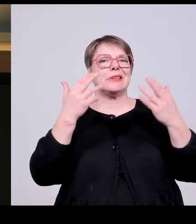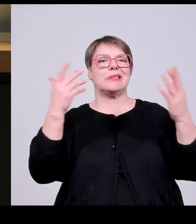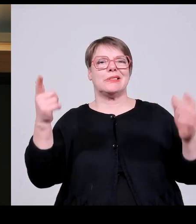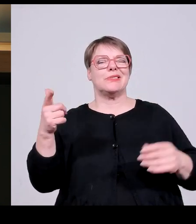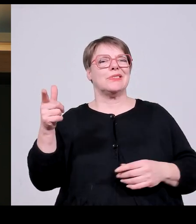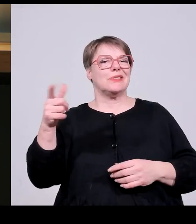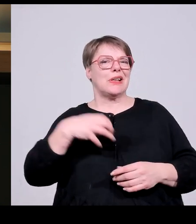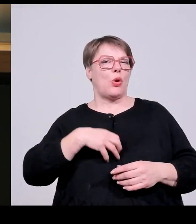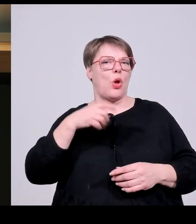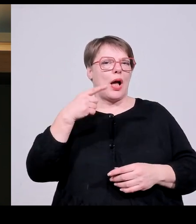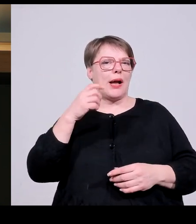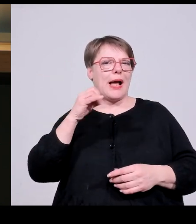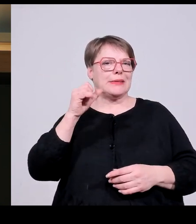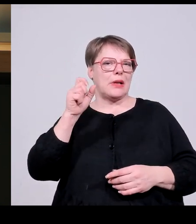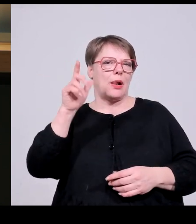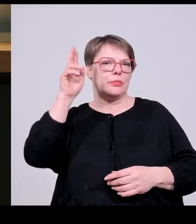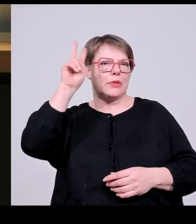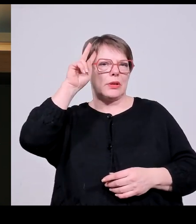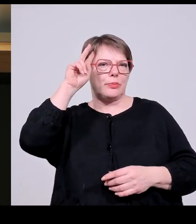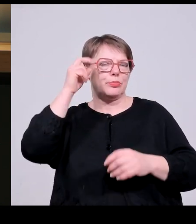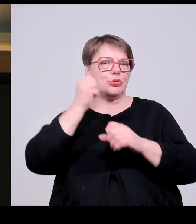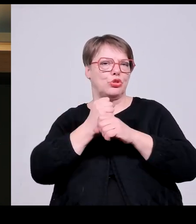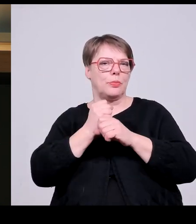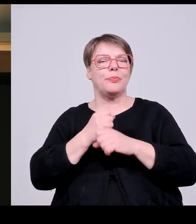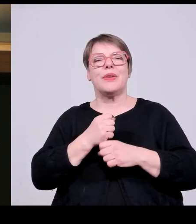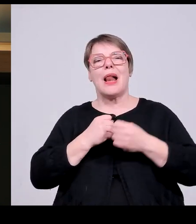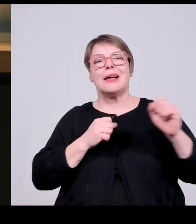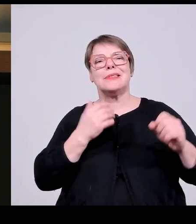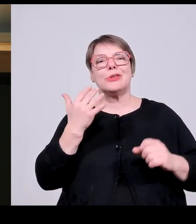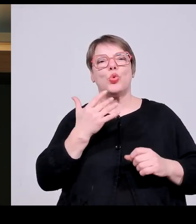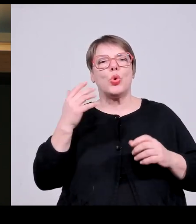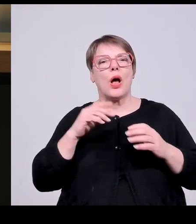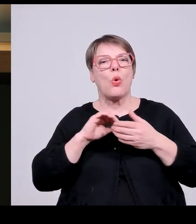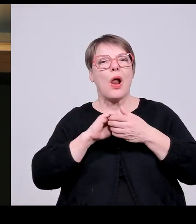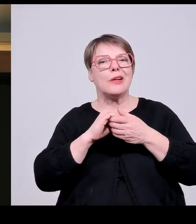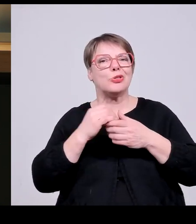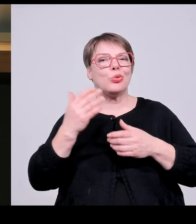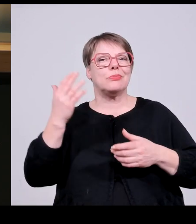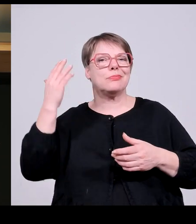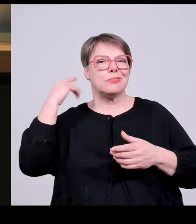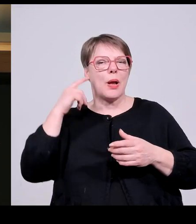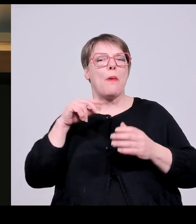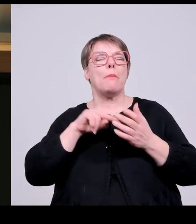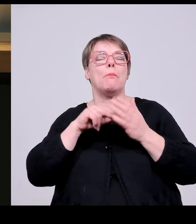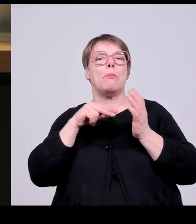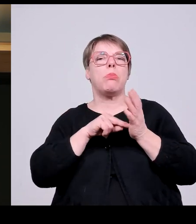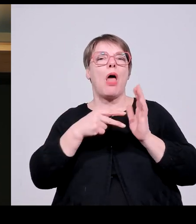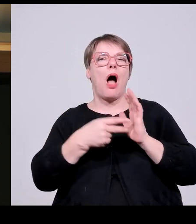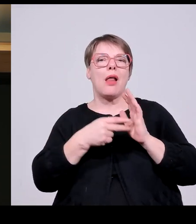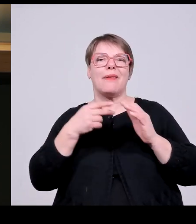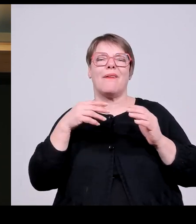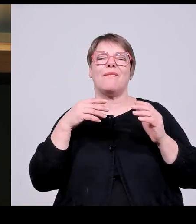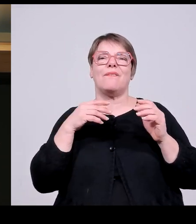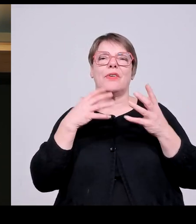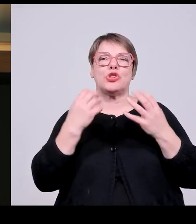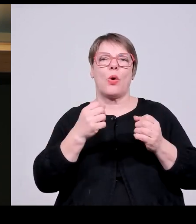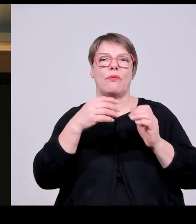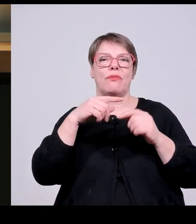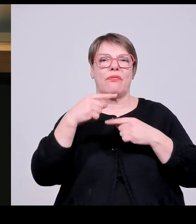linksgrünen Senat. Sie haben die Menschen jahrelang enttäuscht und wunder, dass die Menschen in dieser Stadt das Vertrauen in die